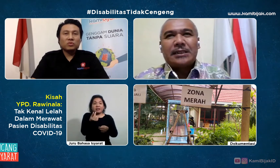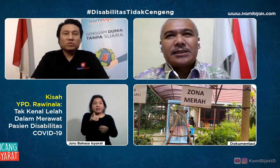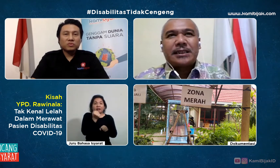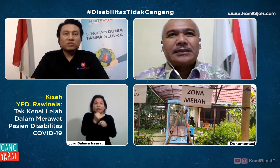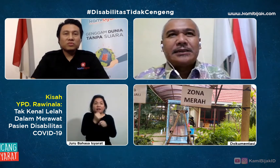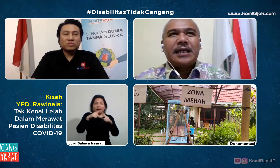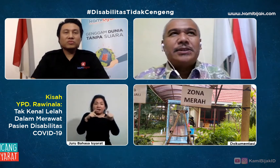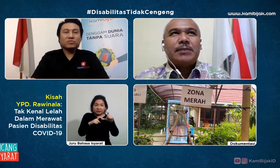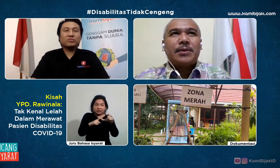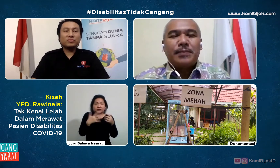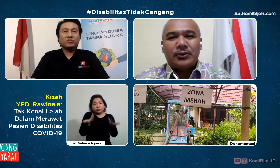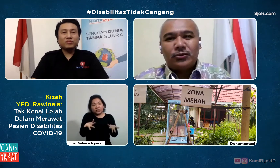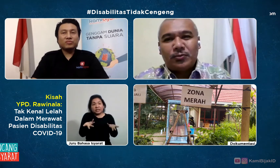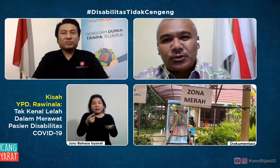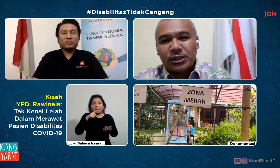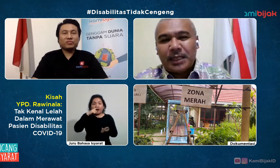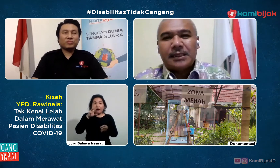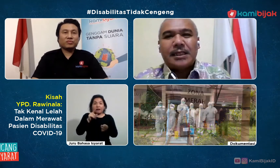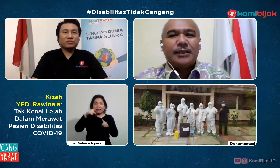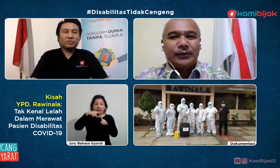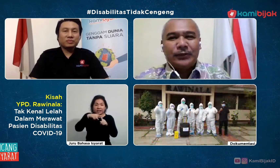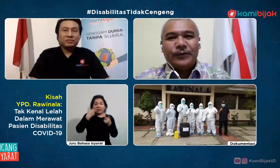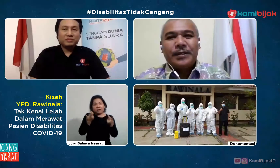atau tetangga dekatnya bisa membantu untuk proses pelaksanaan itu.